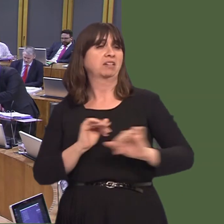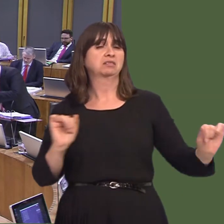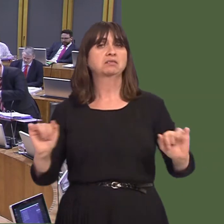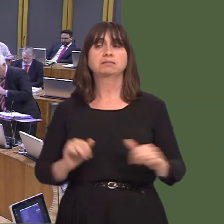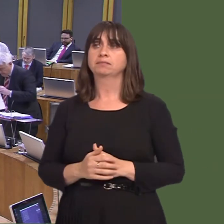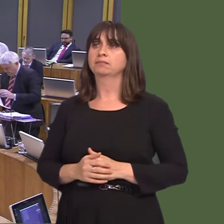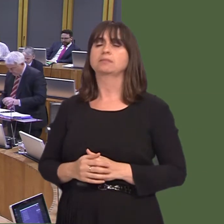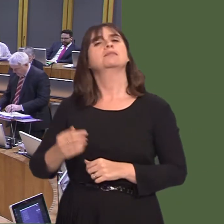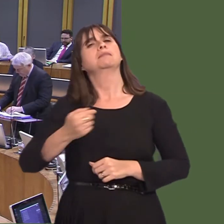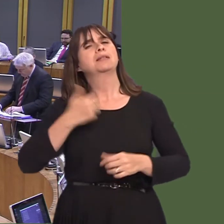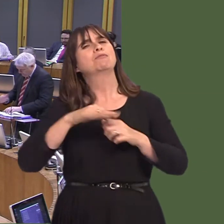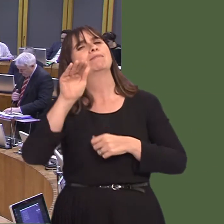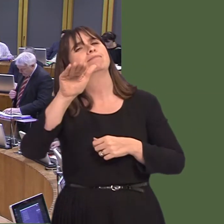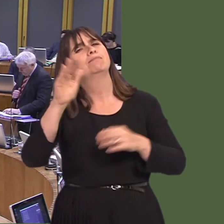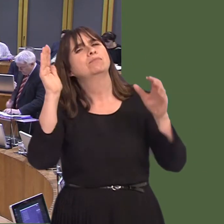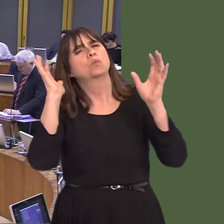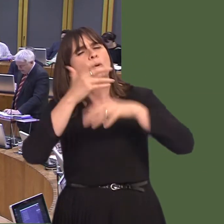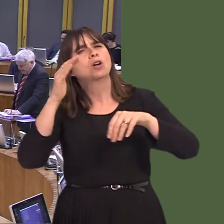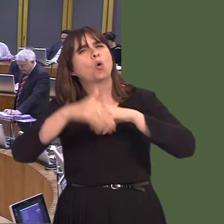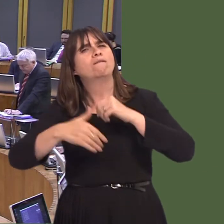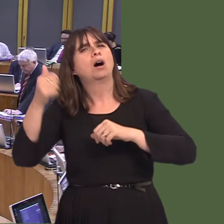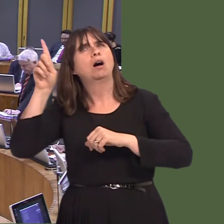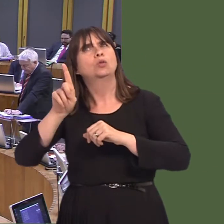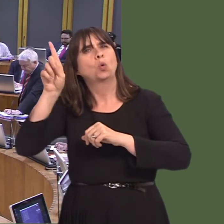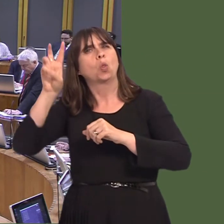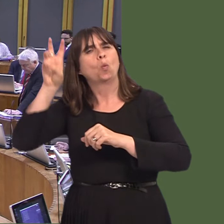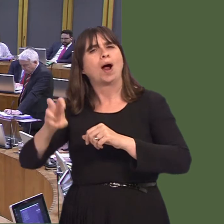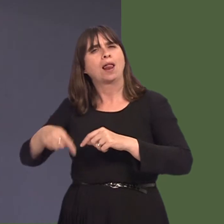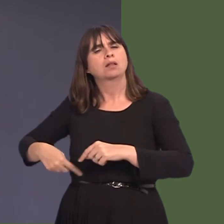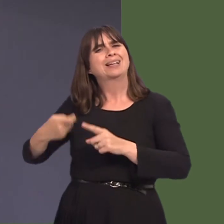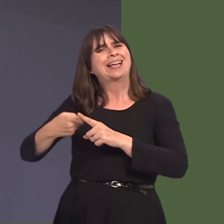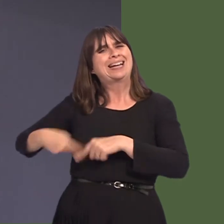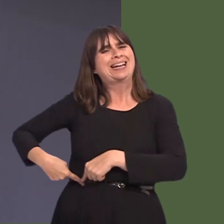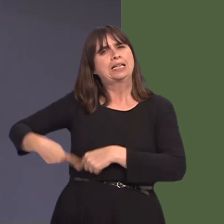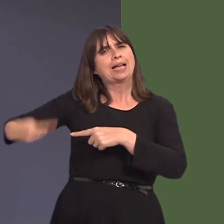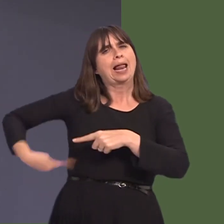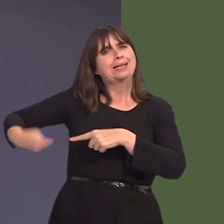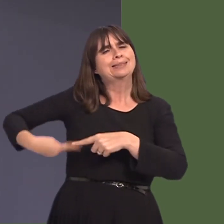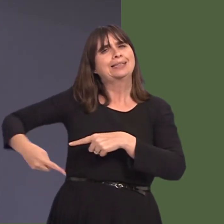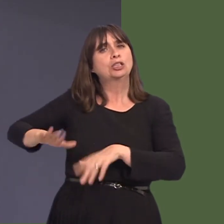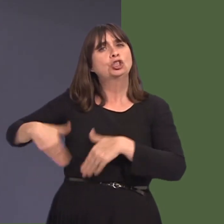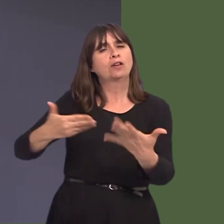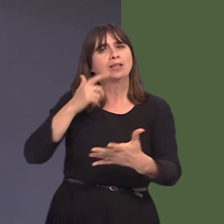gyda chi yn flaenorol, ac mae hynny, wrth gwrs, yn cynnwys y posibilrwydd o staff yn